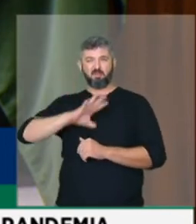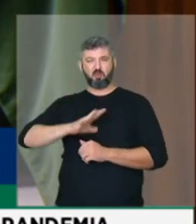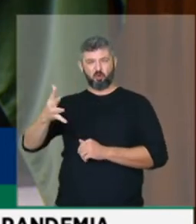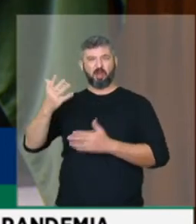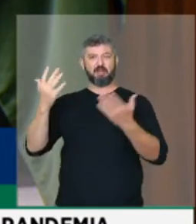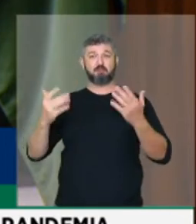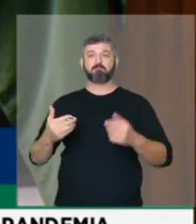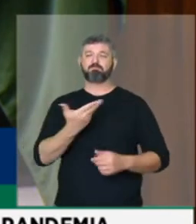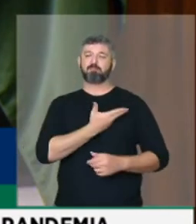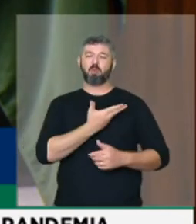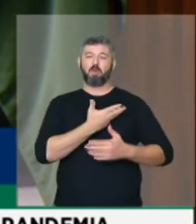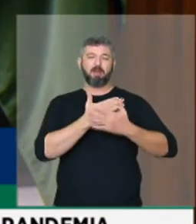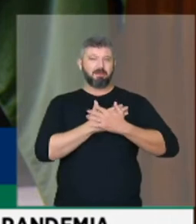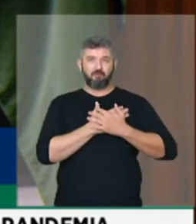GUERREIRA. E MEU QUERIDO AMIGO, MEU LÍDER, DEPUTADO